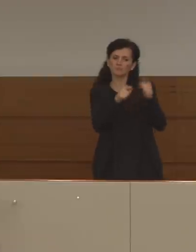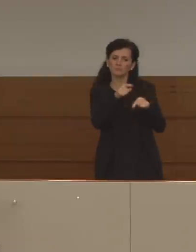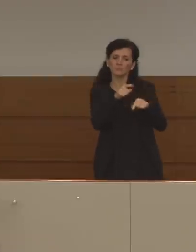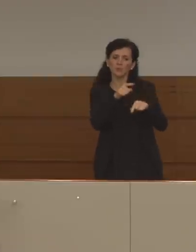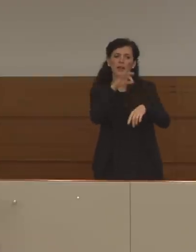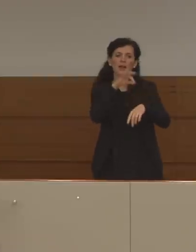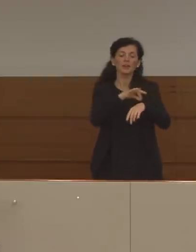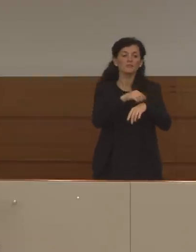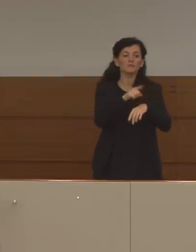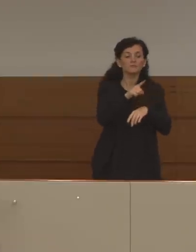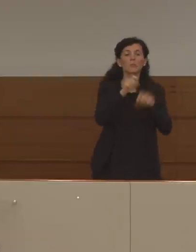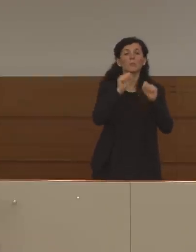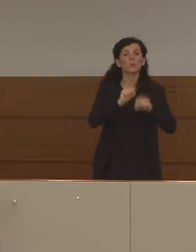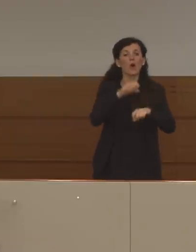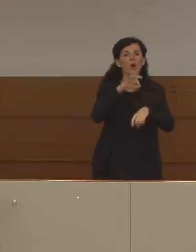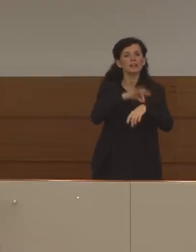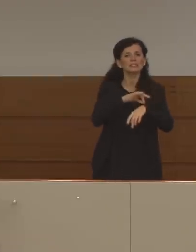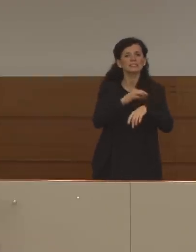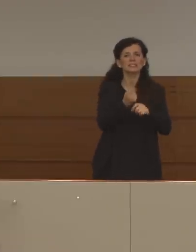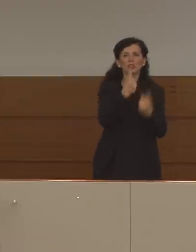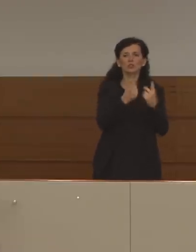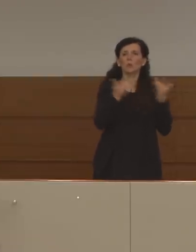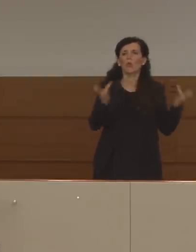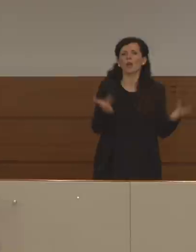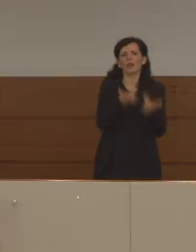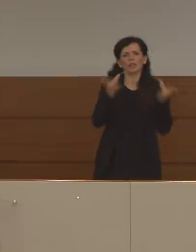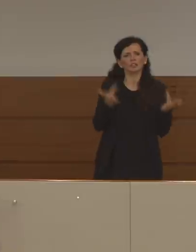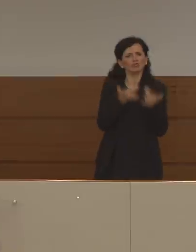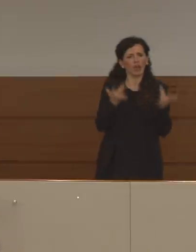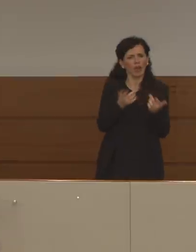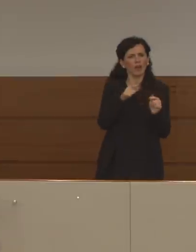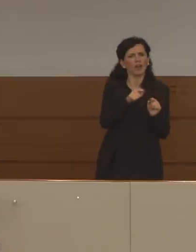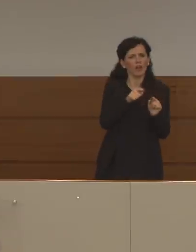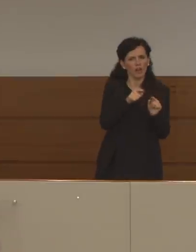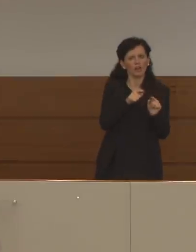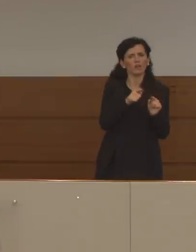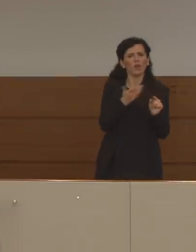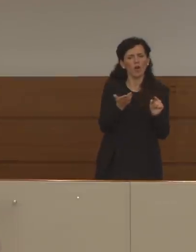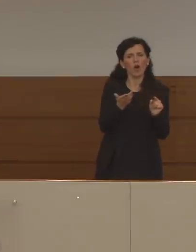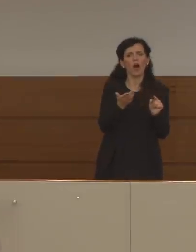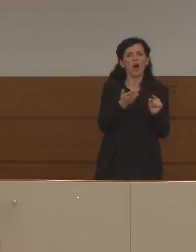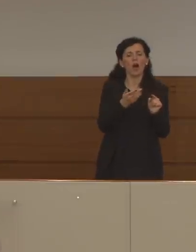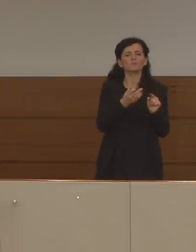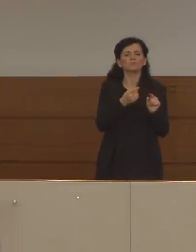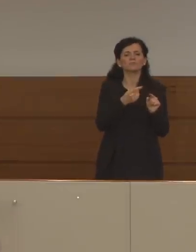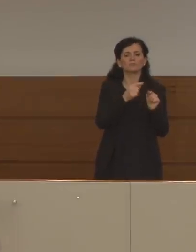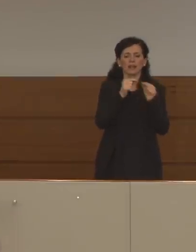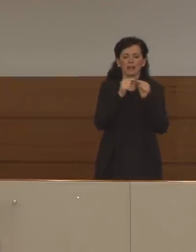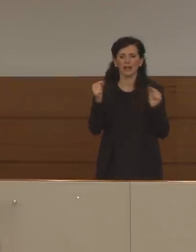sintomatologia molto leggera quindi non hanno accesso al tampone e non vengono